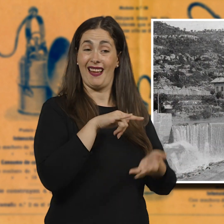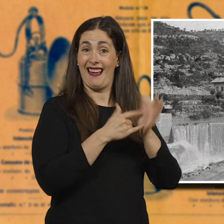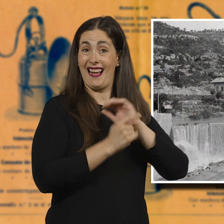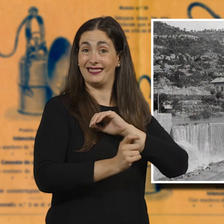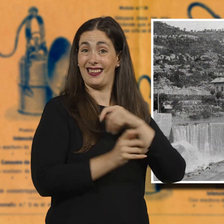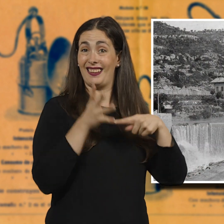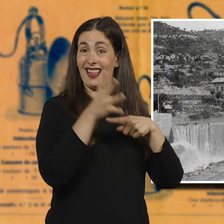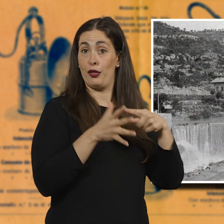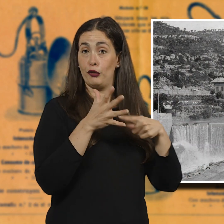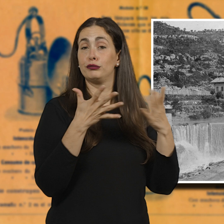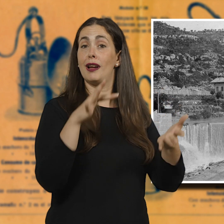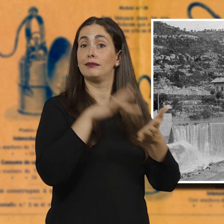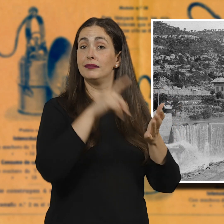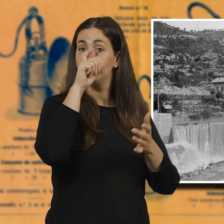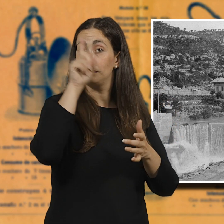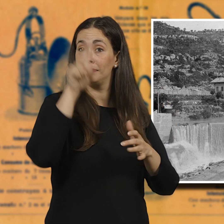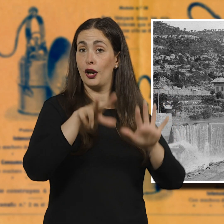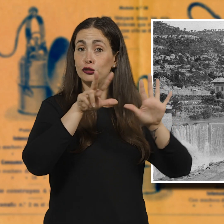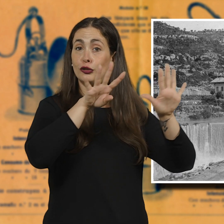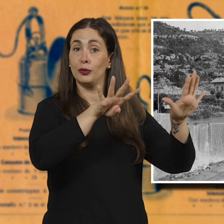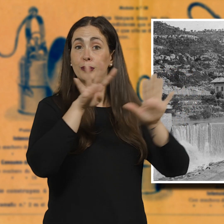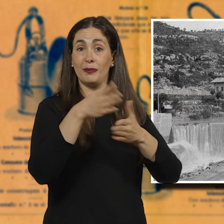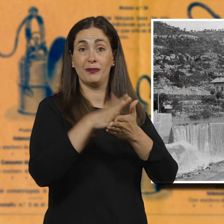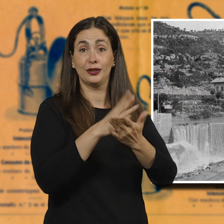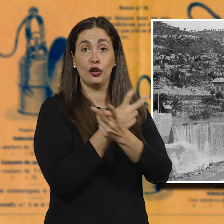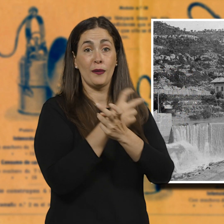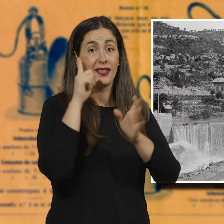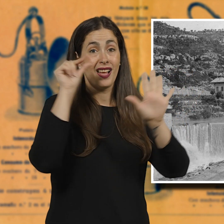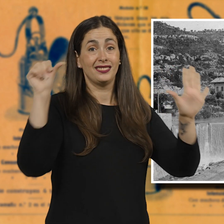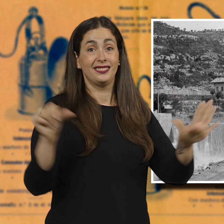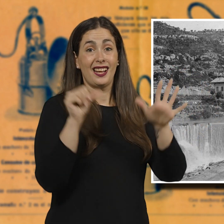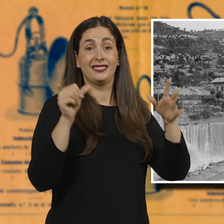És amb aquesta estratègia industrial que el 6 de novembre de 1899